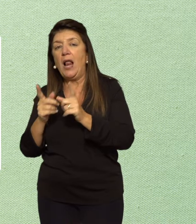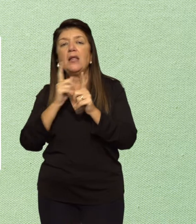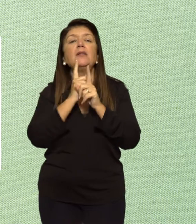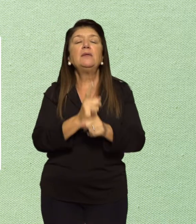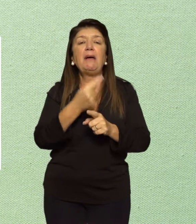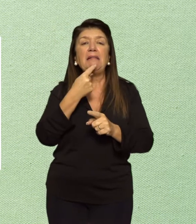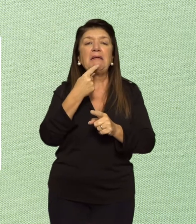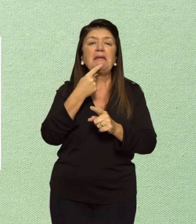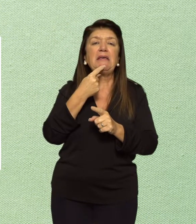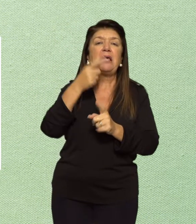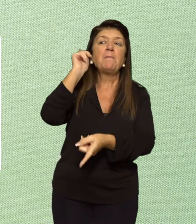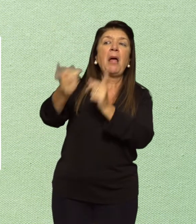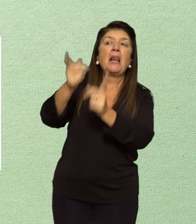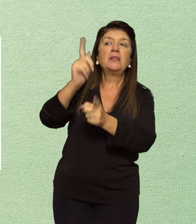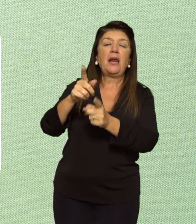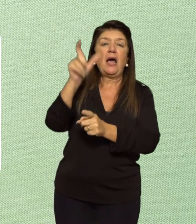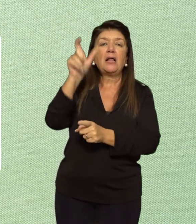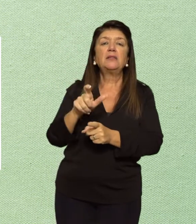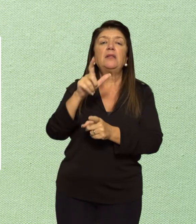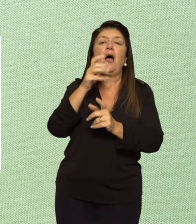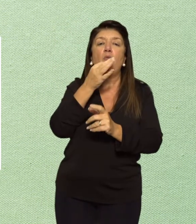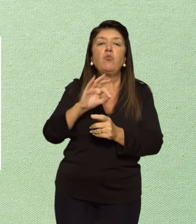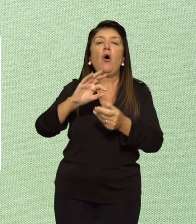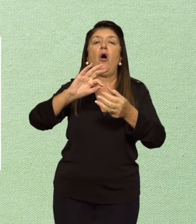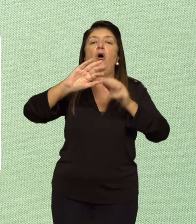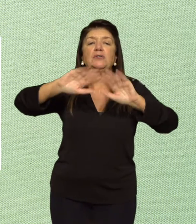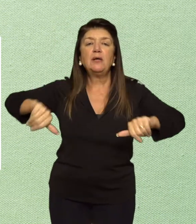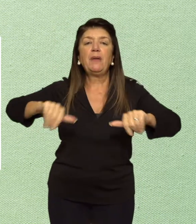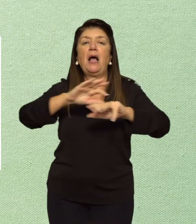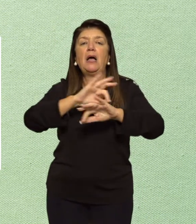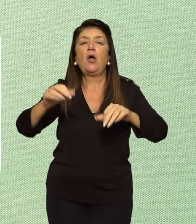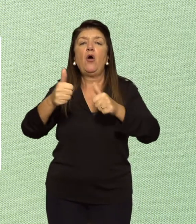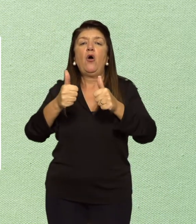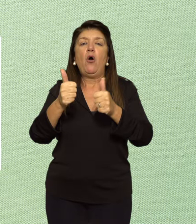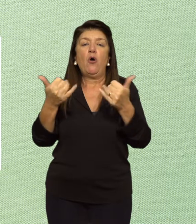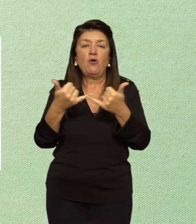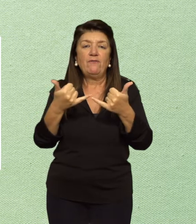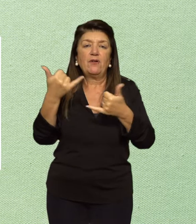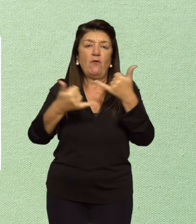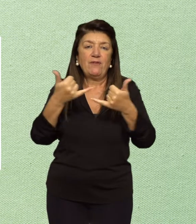civilistici, quali una separazione, una cessazione di convivenza eccetera. -Ok io adesso saluterei